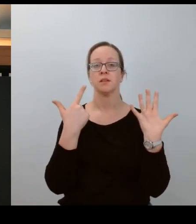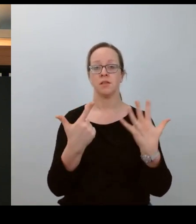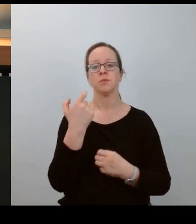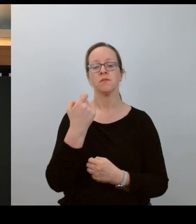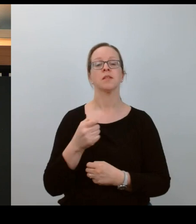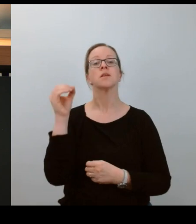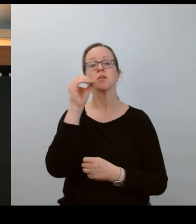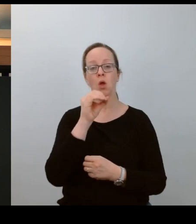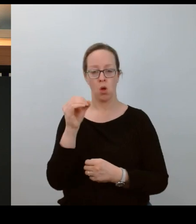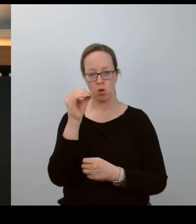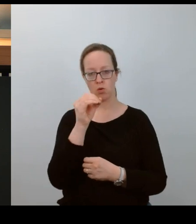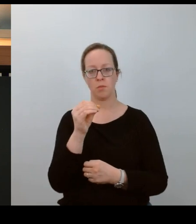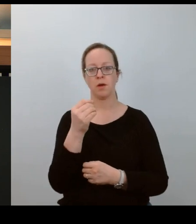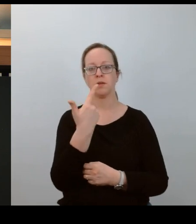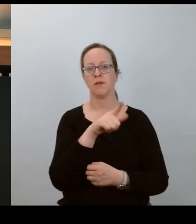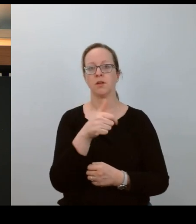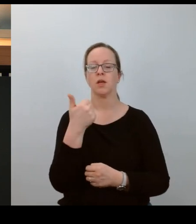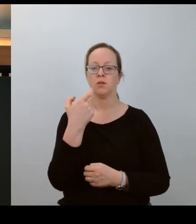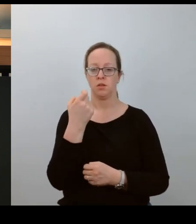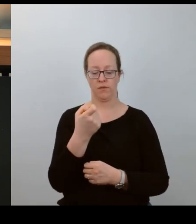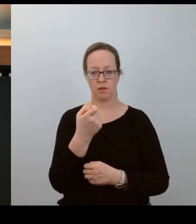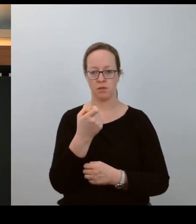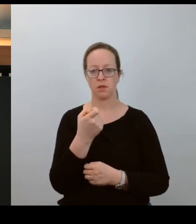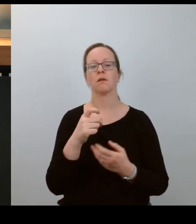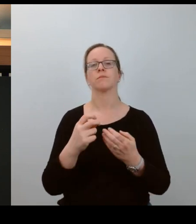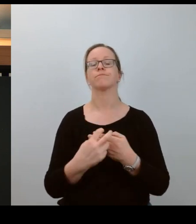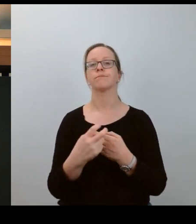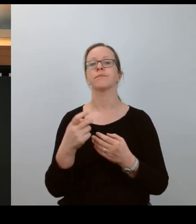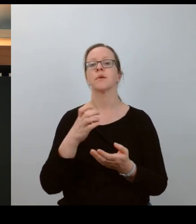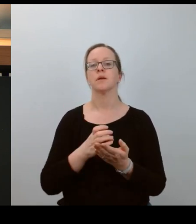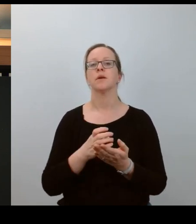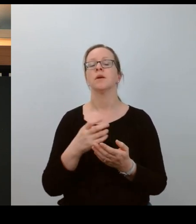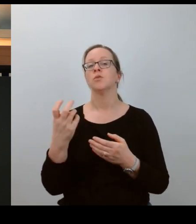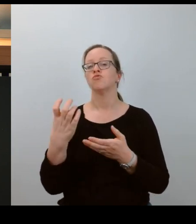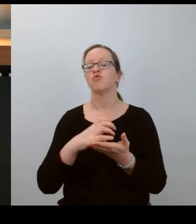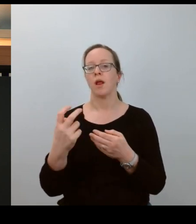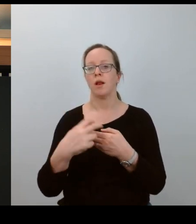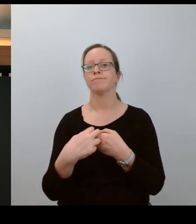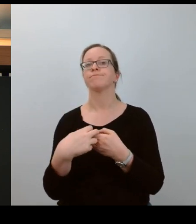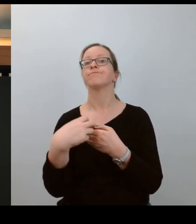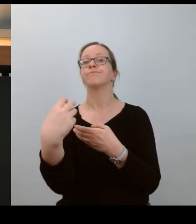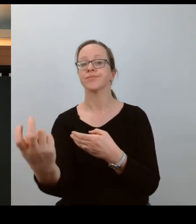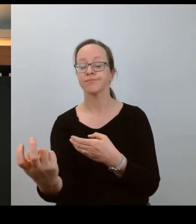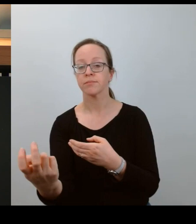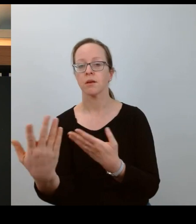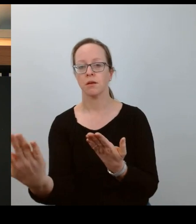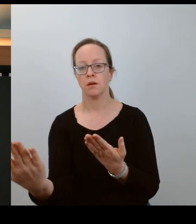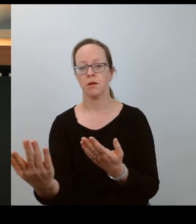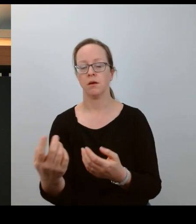Amtsführung kommissarisch übernommen. Fast 12 Monate führte er die Behörde kommissarisch.